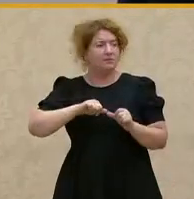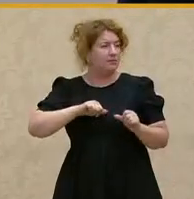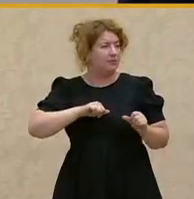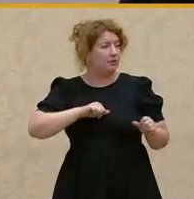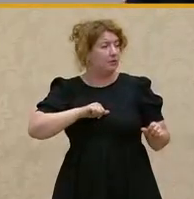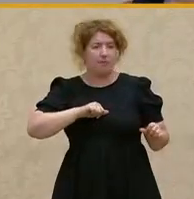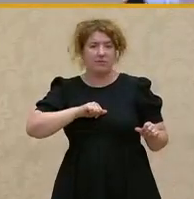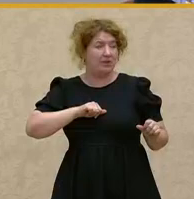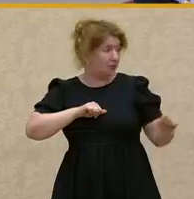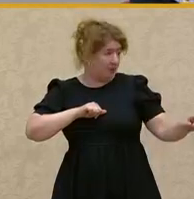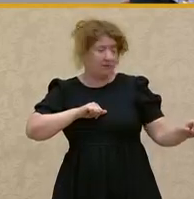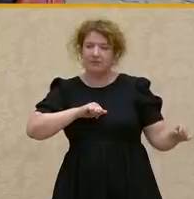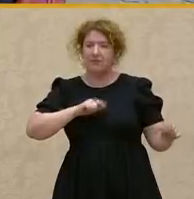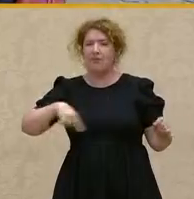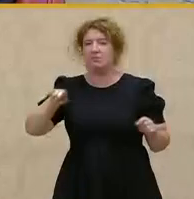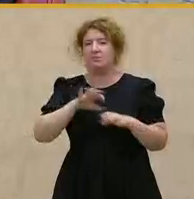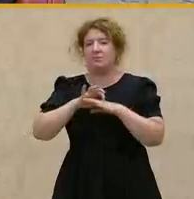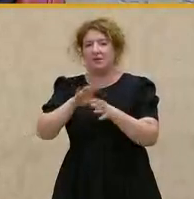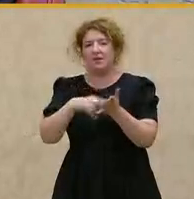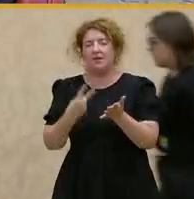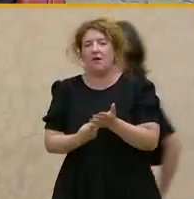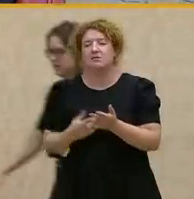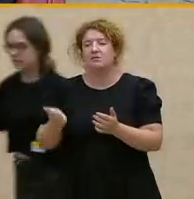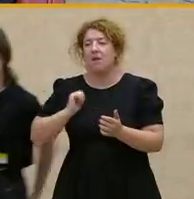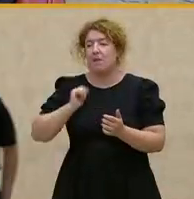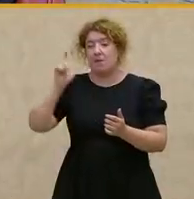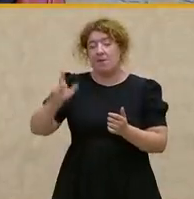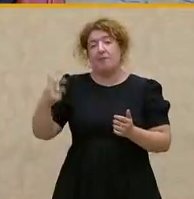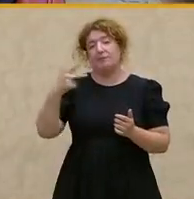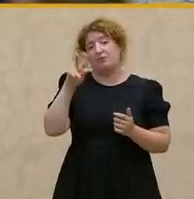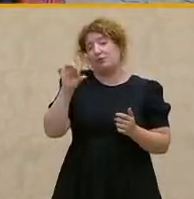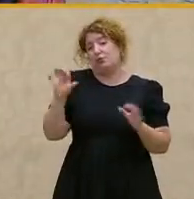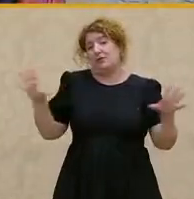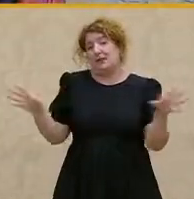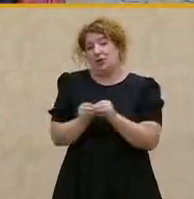Hola, buenas tardes, aprovechando que Chus ya ha hecho un resumen, yo creo que las primeras